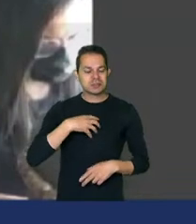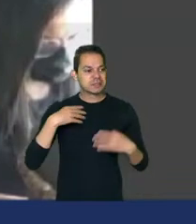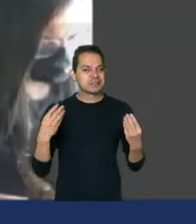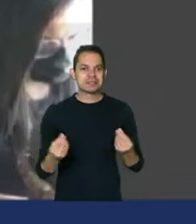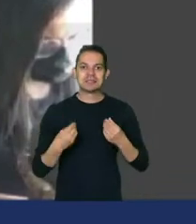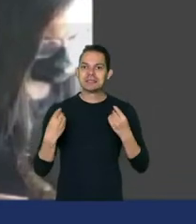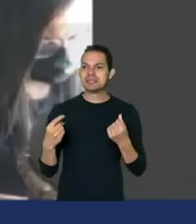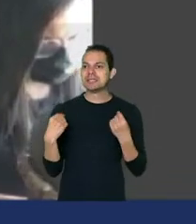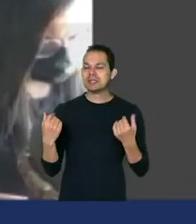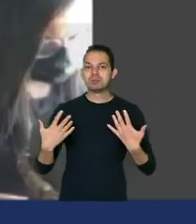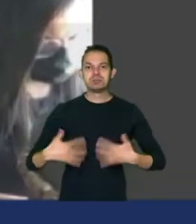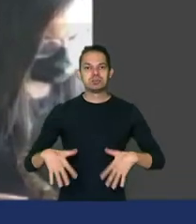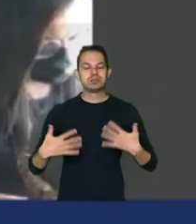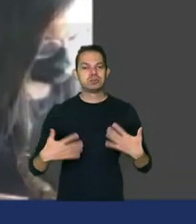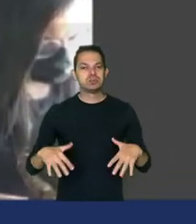SENHOR PRESIDENTE, ABSOLUTAMENTE, ABSOLUTAMENTE